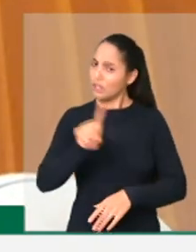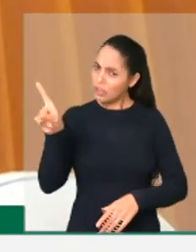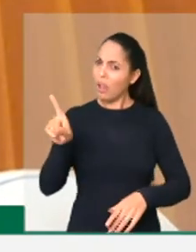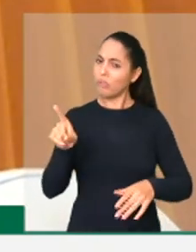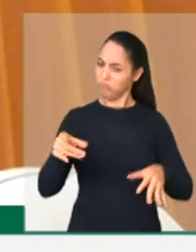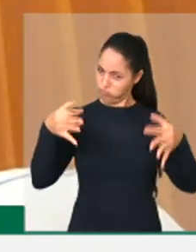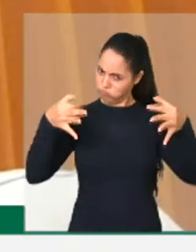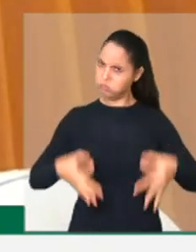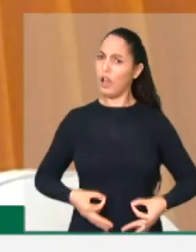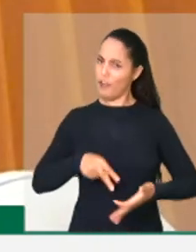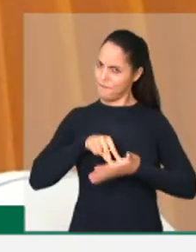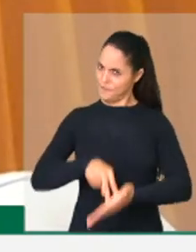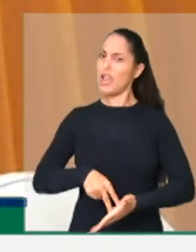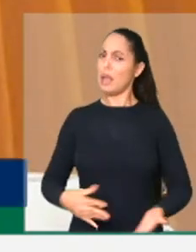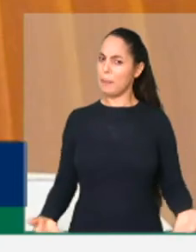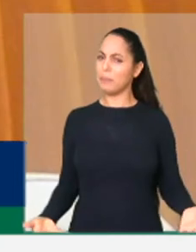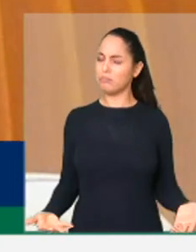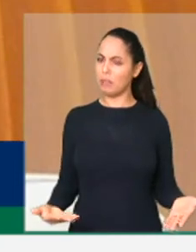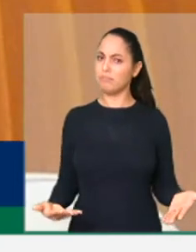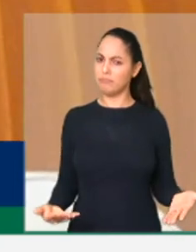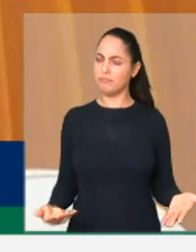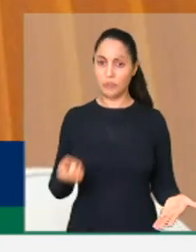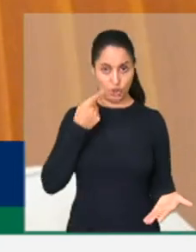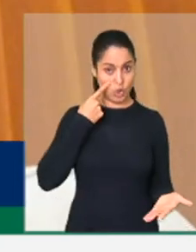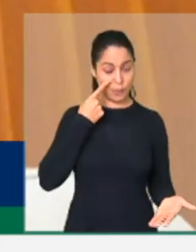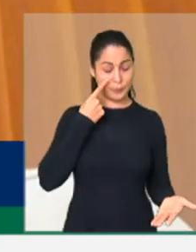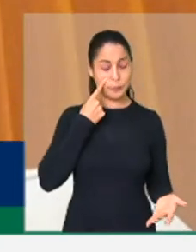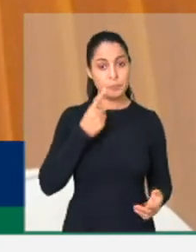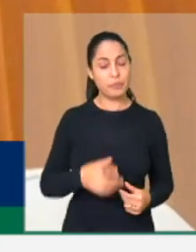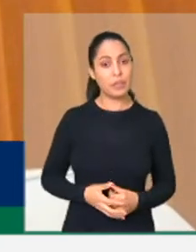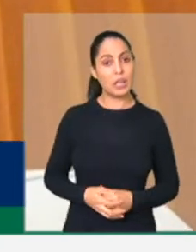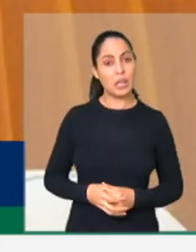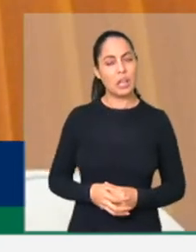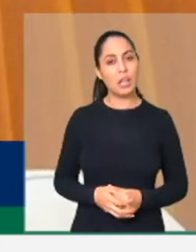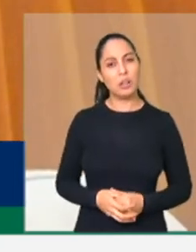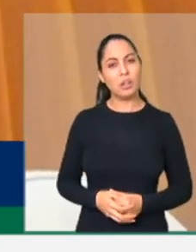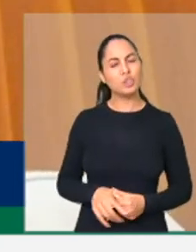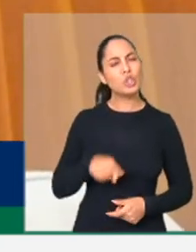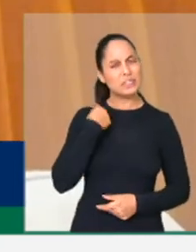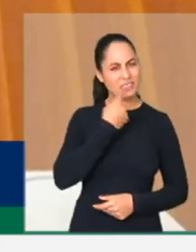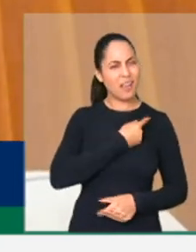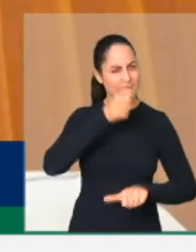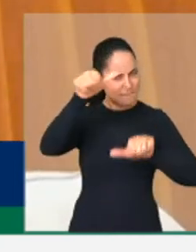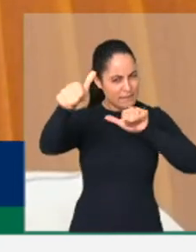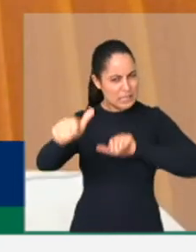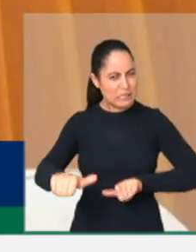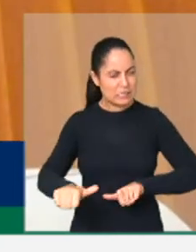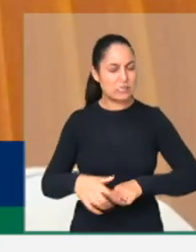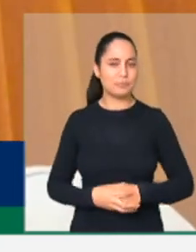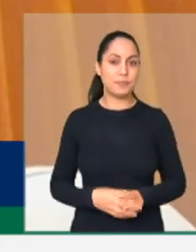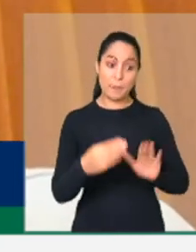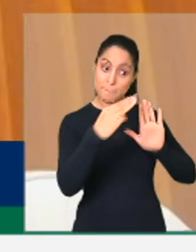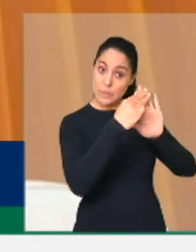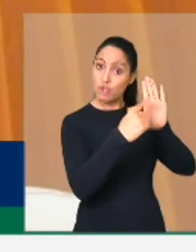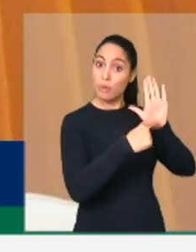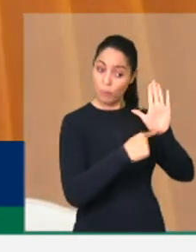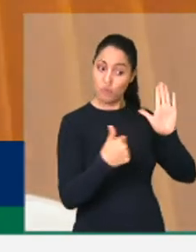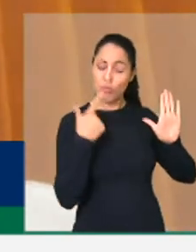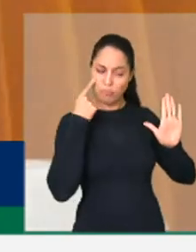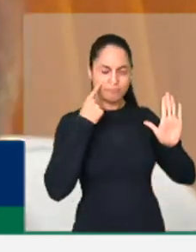DETERMINADA PROPOSTA, QUAL SEJA? VAMOS RECUPERAR PARTE DESSES ATIVOS QUE DEVEM SER REINVESTIDOS EM NOVOS